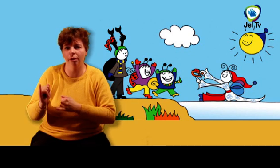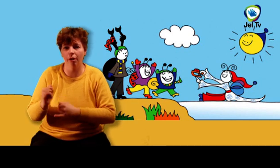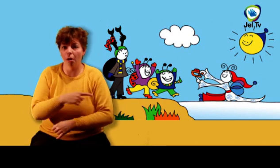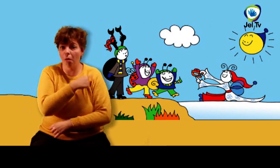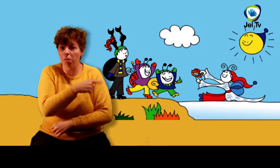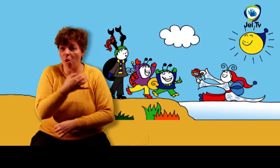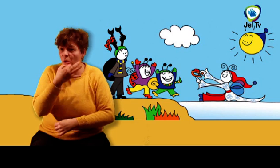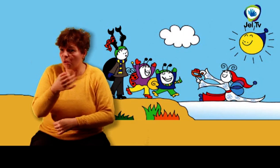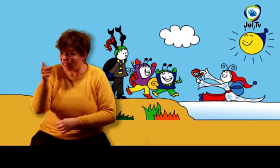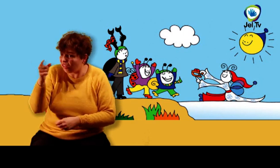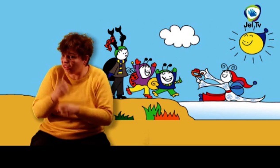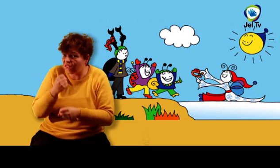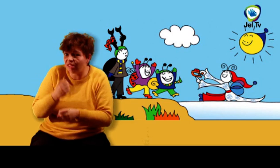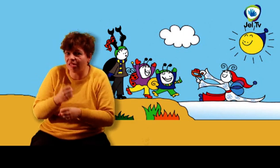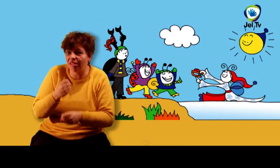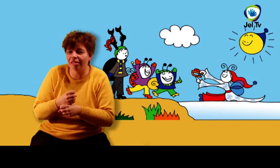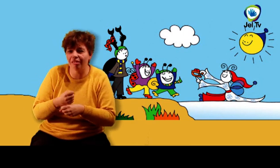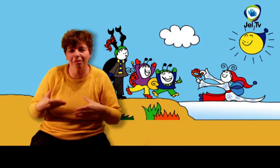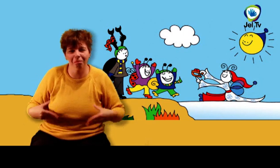Te készítetted?- kíváncsian Bogyó.